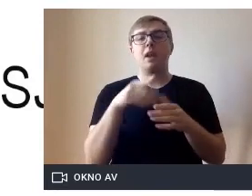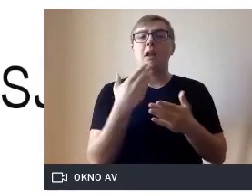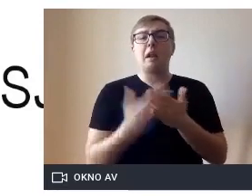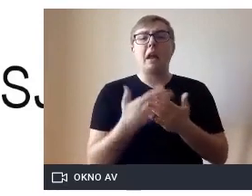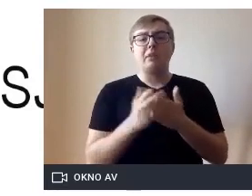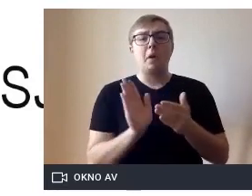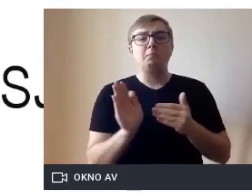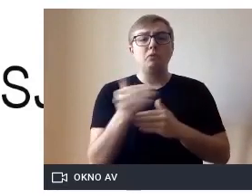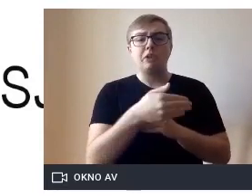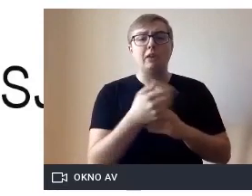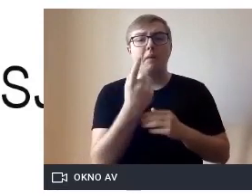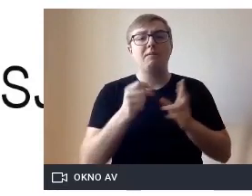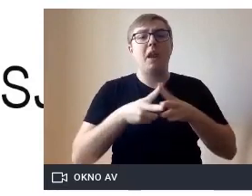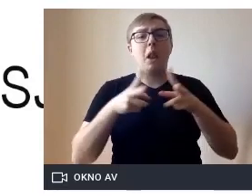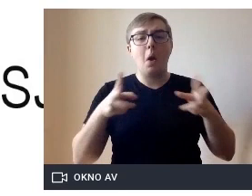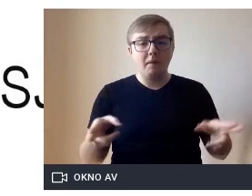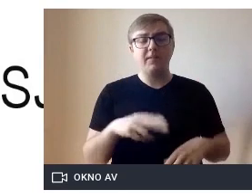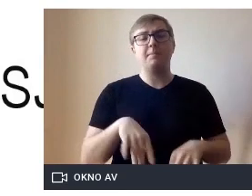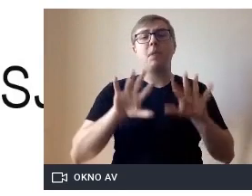Dlaczego "przejściowy, chwilowy"?